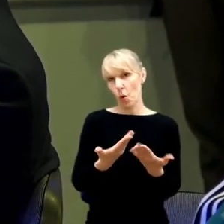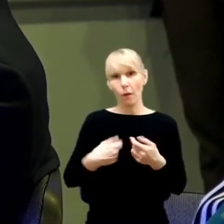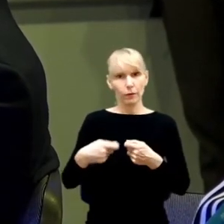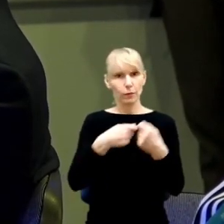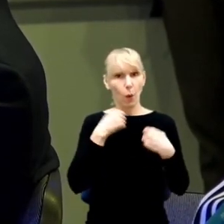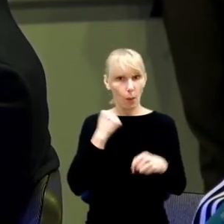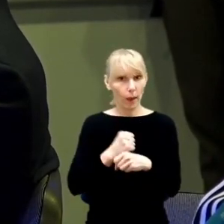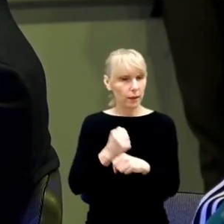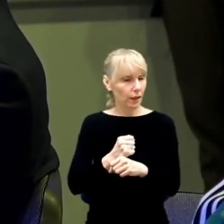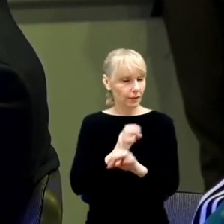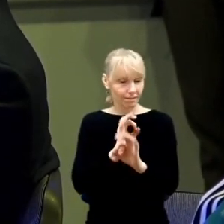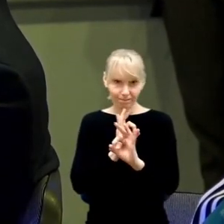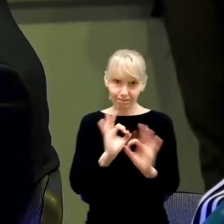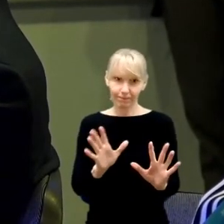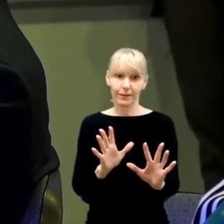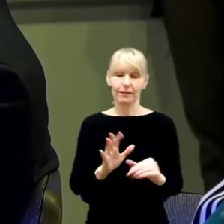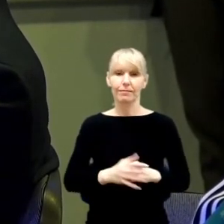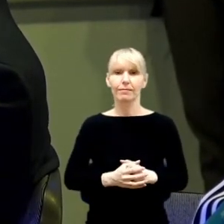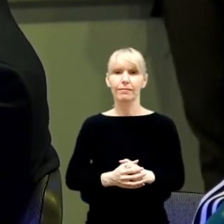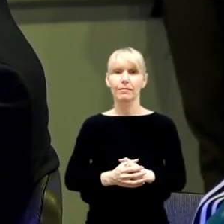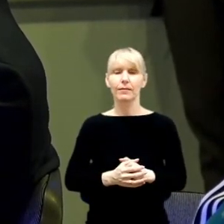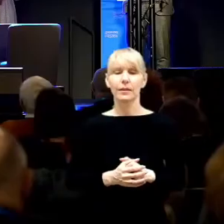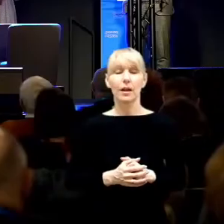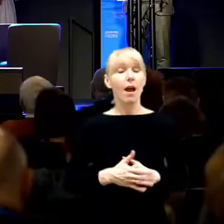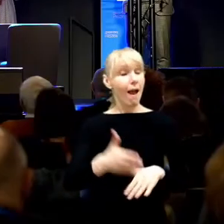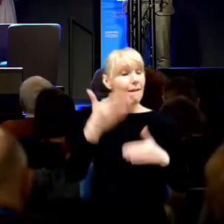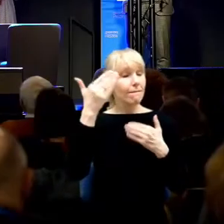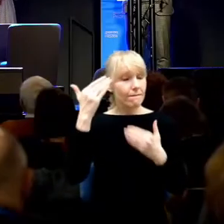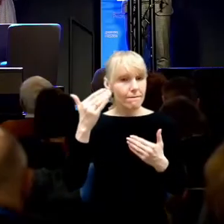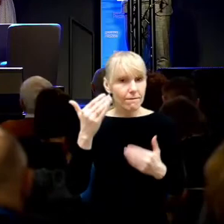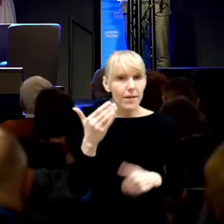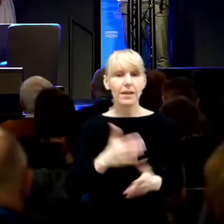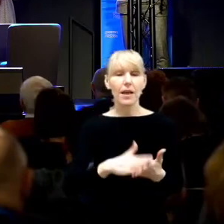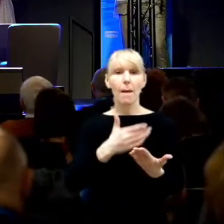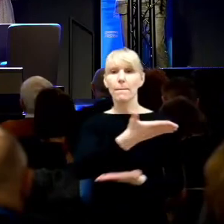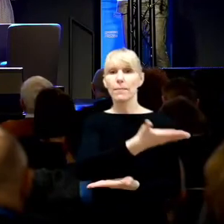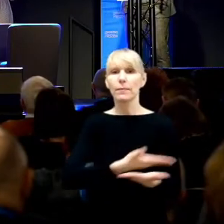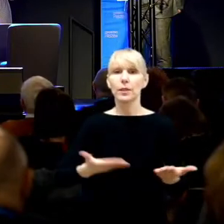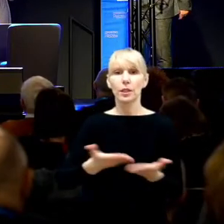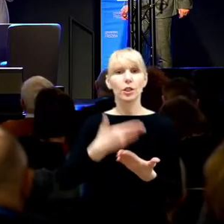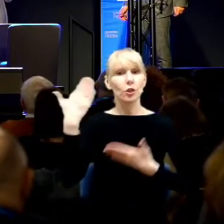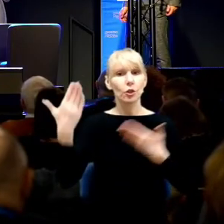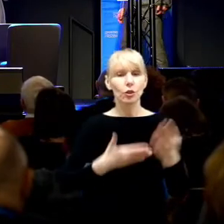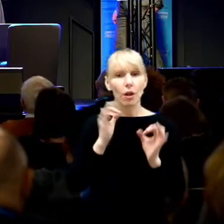Więc witam Państwa w imieniu Związku Miast Polskich i życzę dobrych obrad. Dziękuję bardzo.